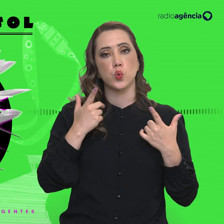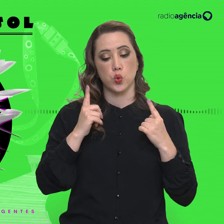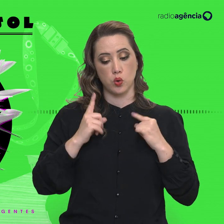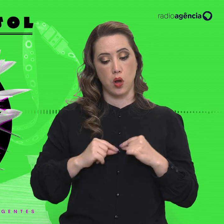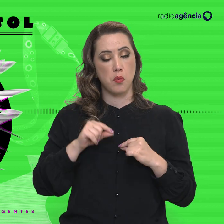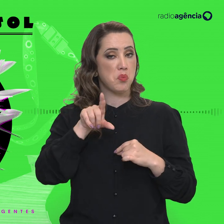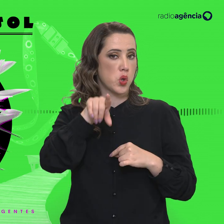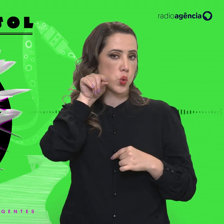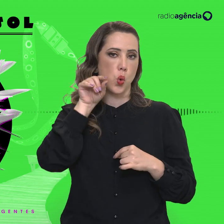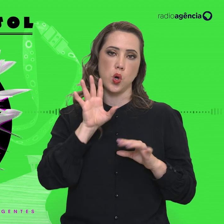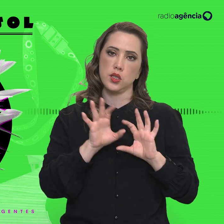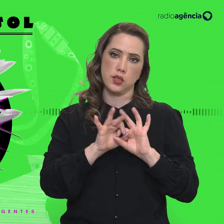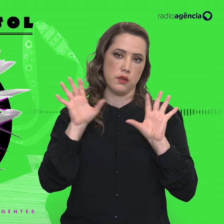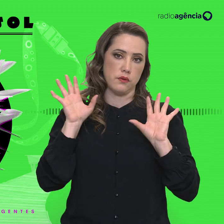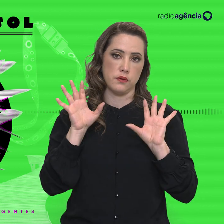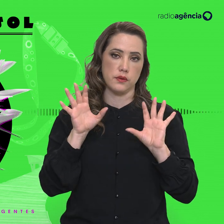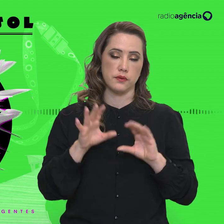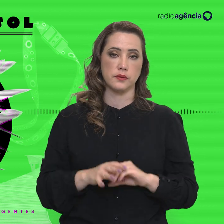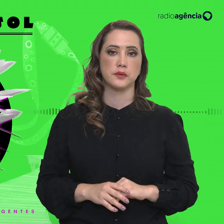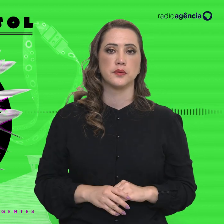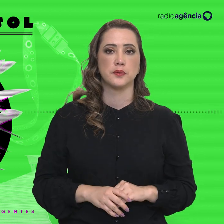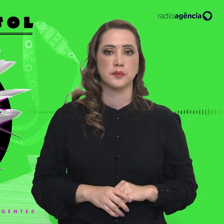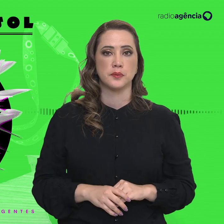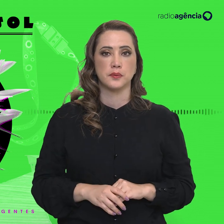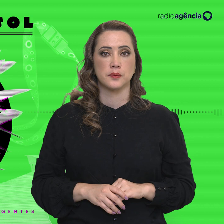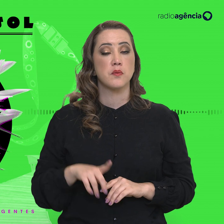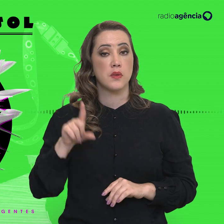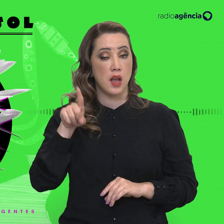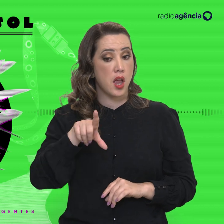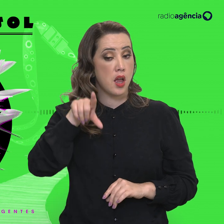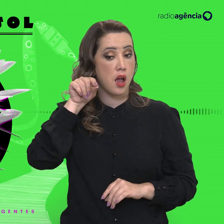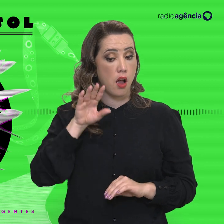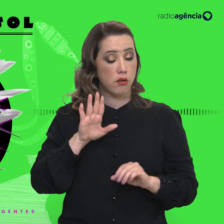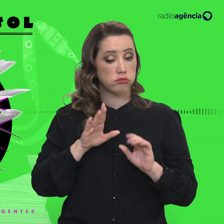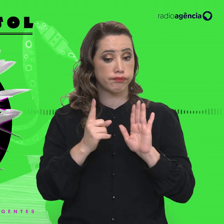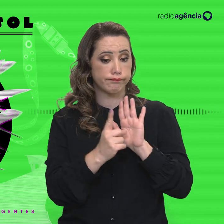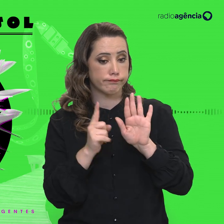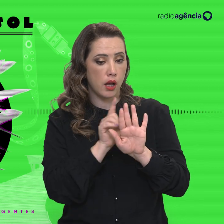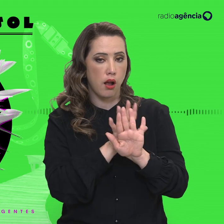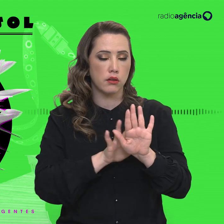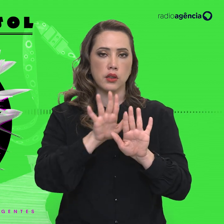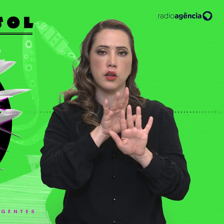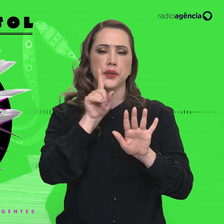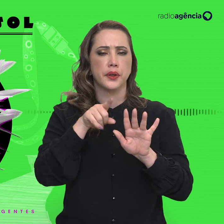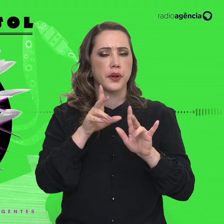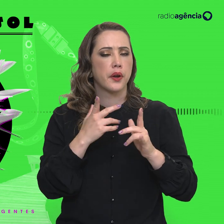Afinal, a camuflagem social não deixa de ser uma escolha e a ideia não é separar as pessoas.